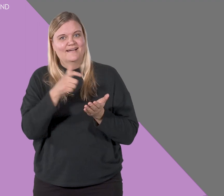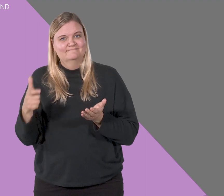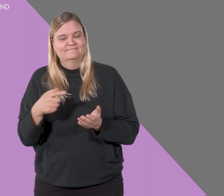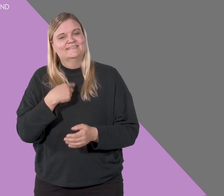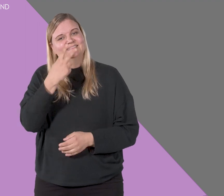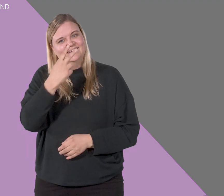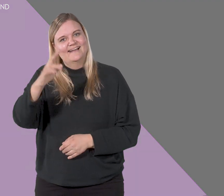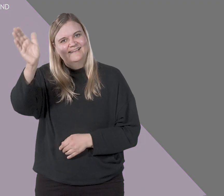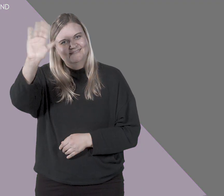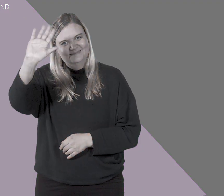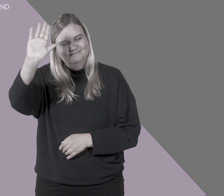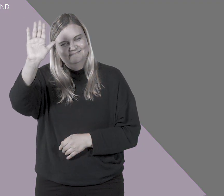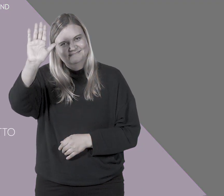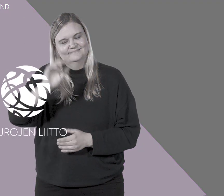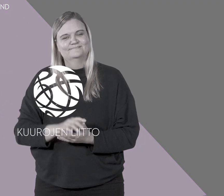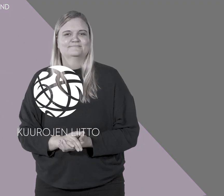Vi ses igen, hej då!